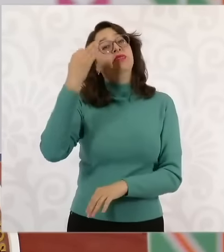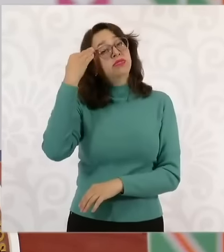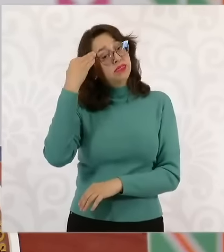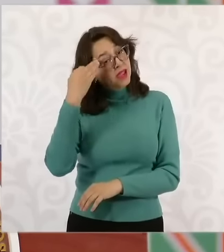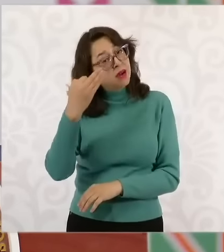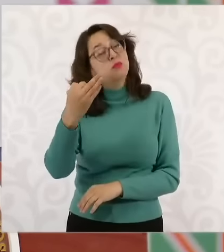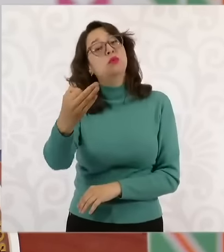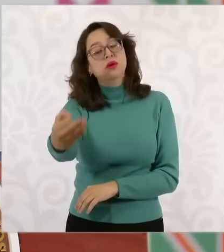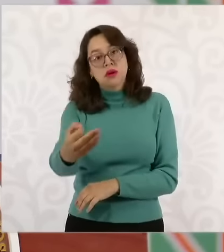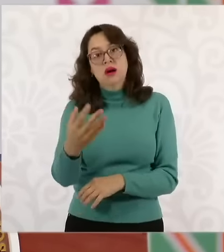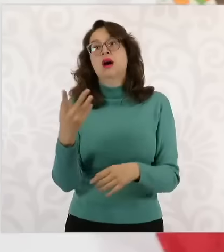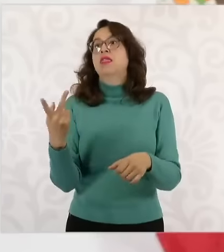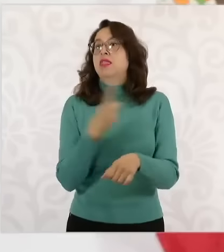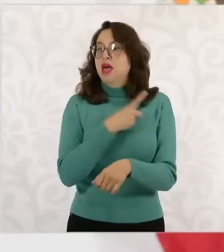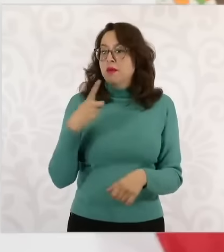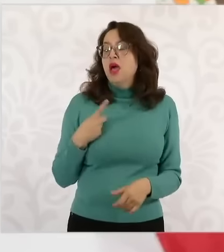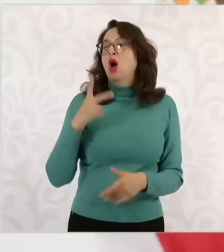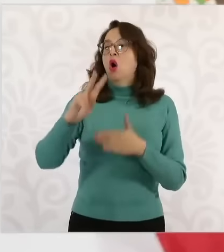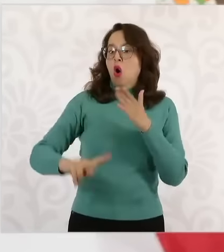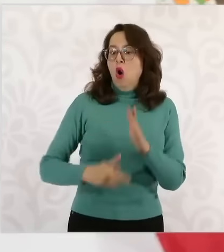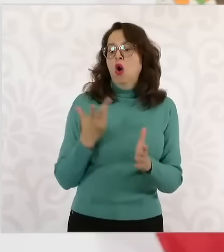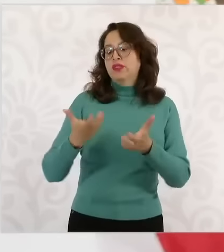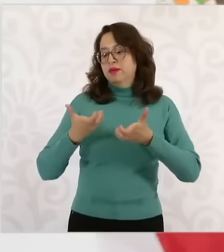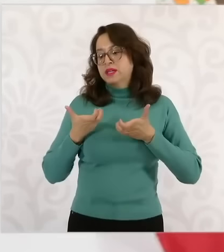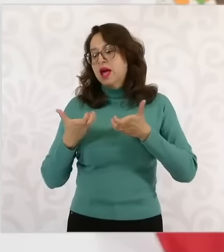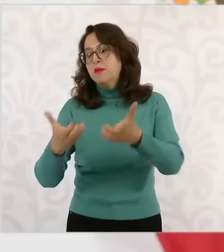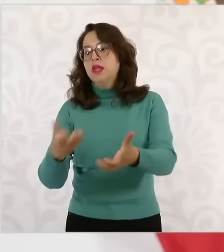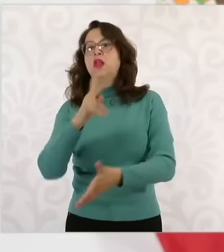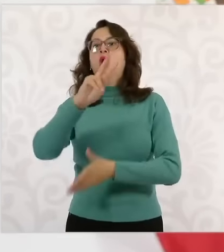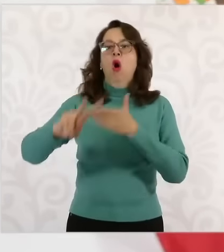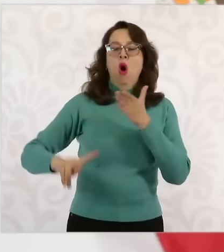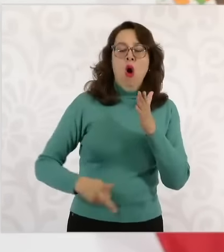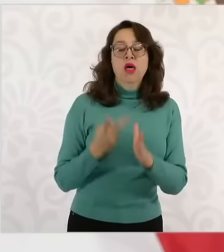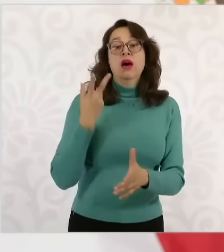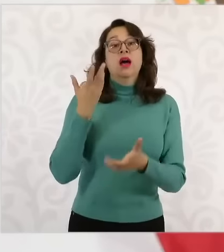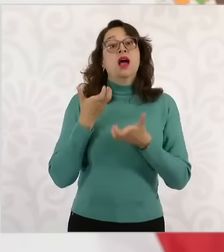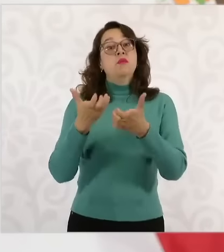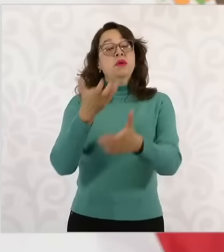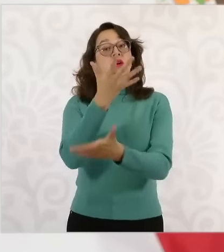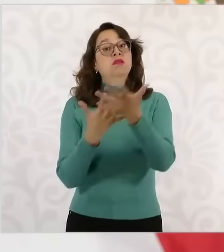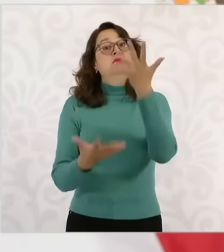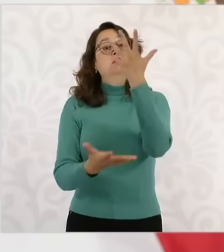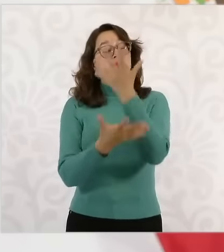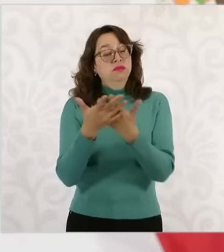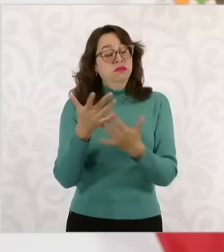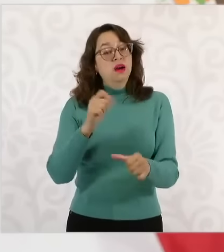caminos, vamos a hacer caminos artesanales para muchas de las comunidades con apoyo y además